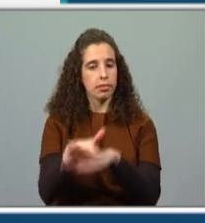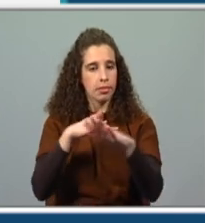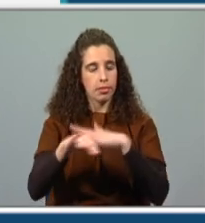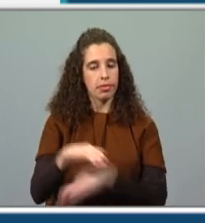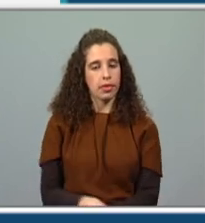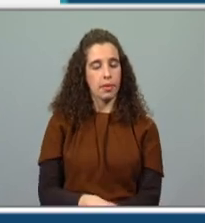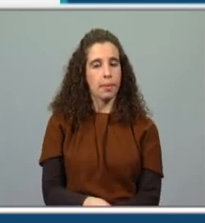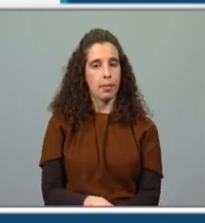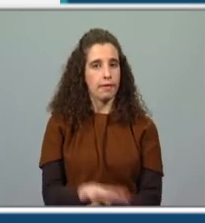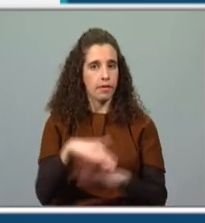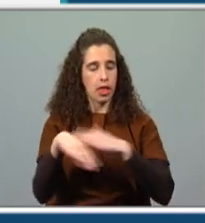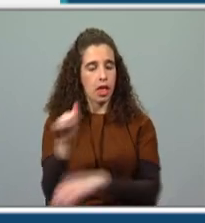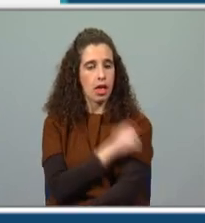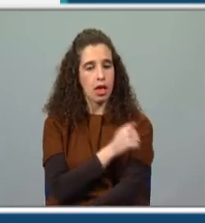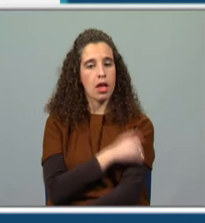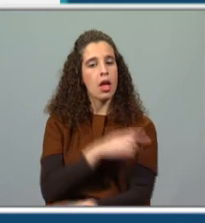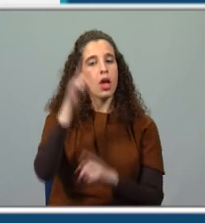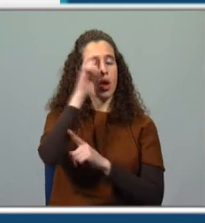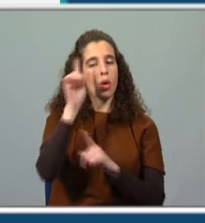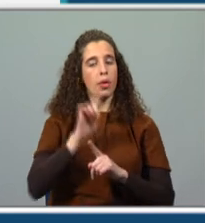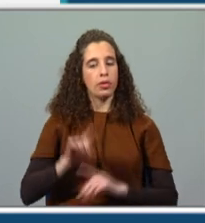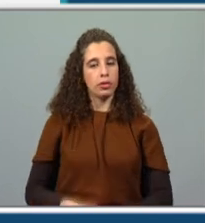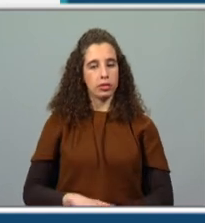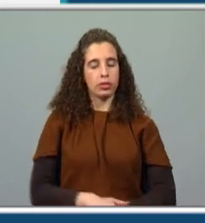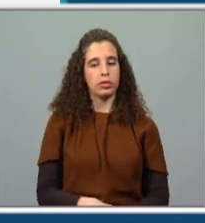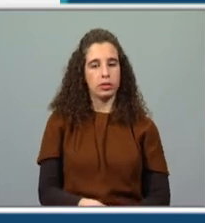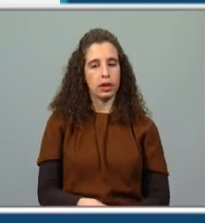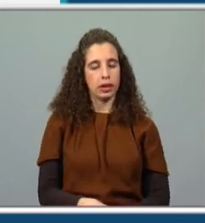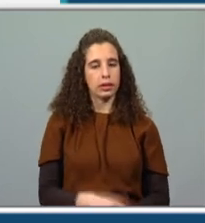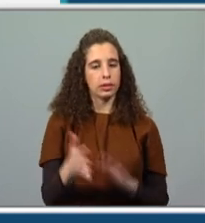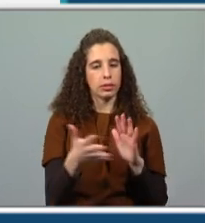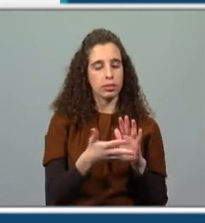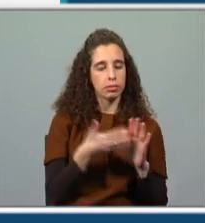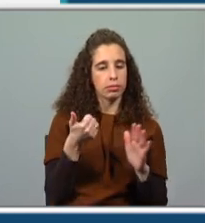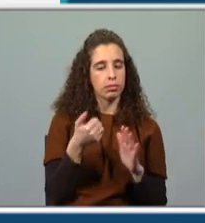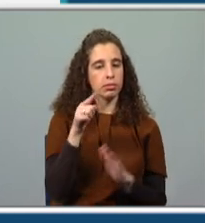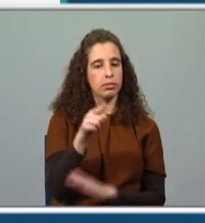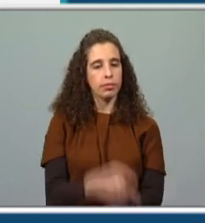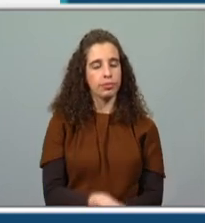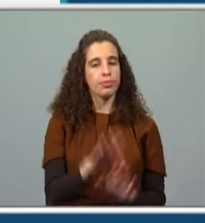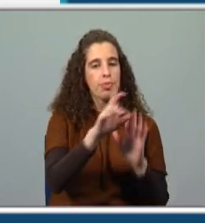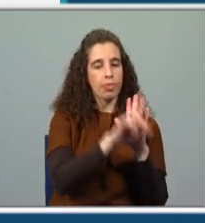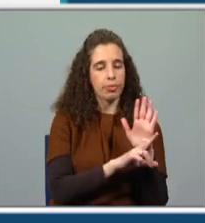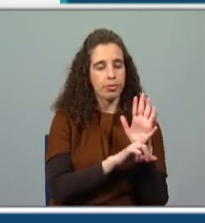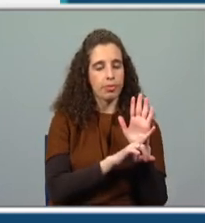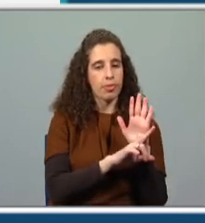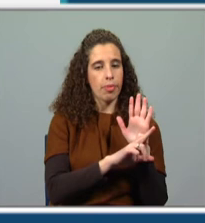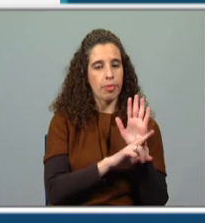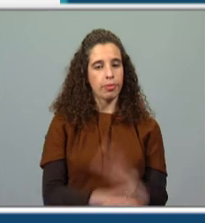tua casa a professora foi retirar este protocolo ao pavilhão do 老師去了你家撤回本議定書